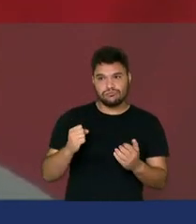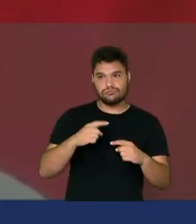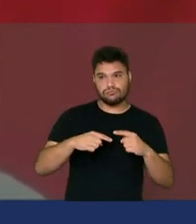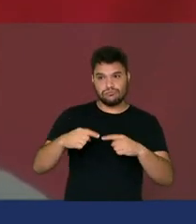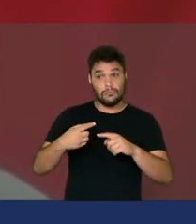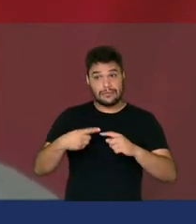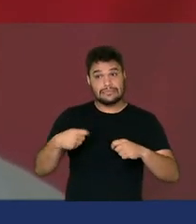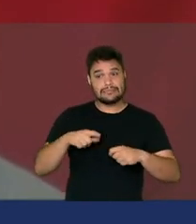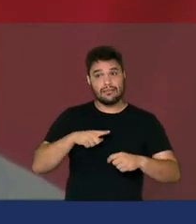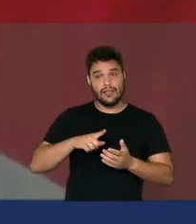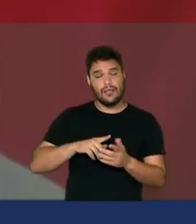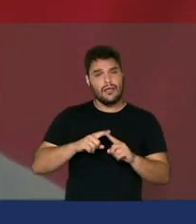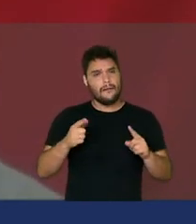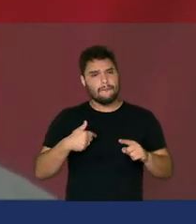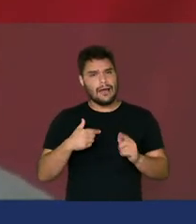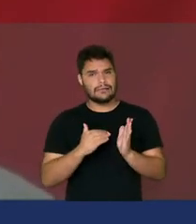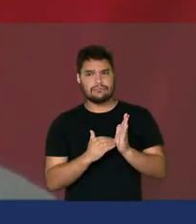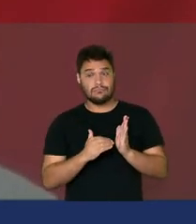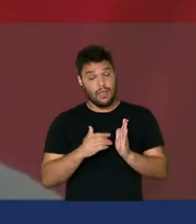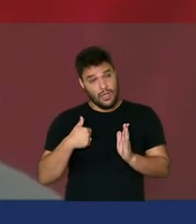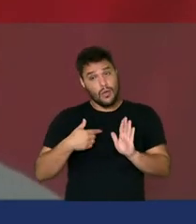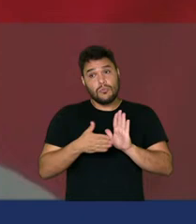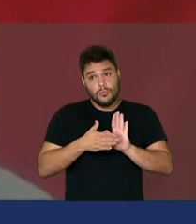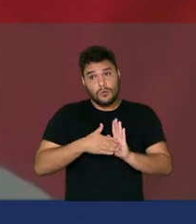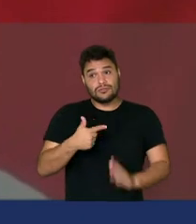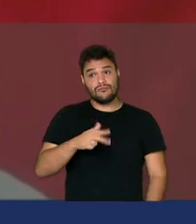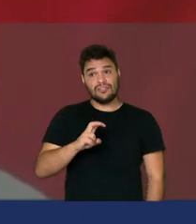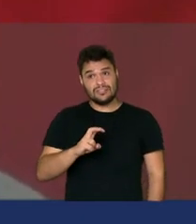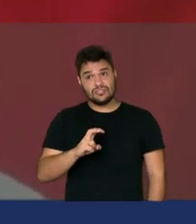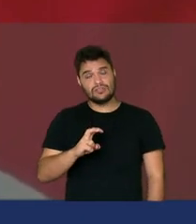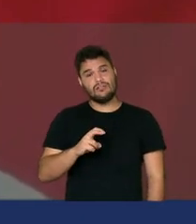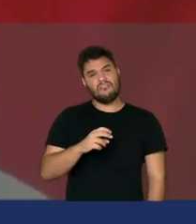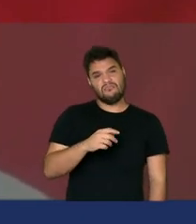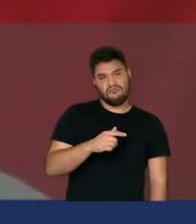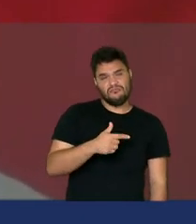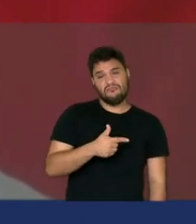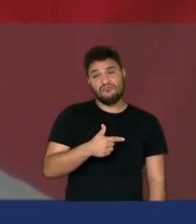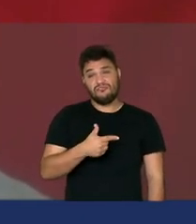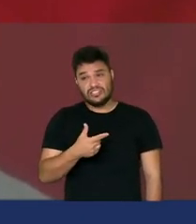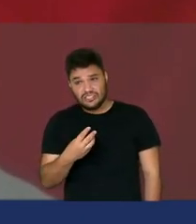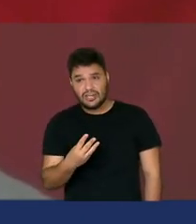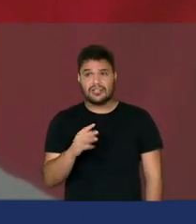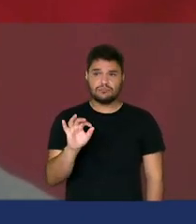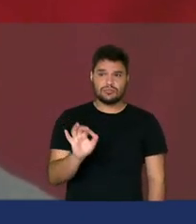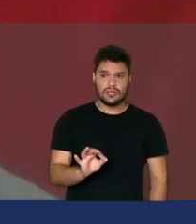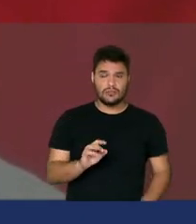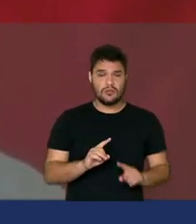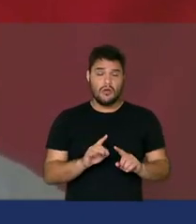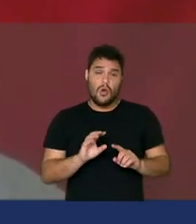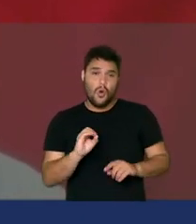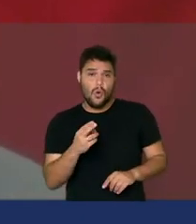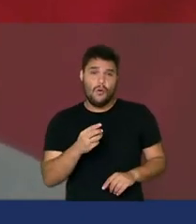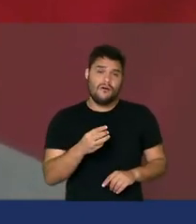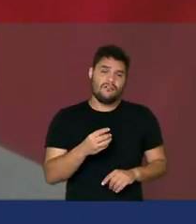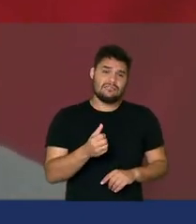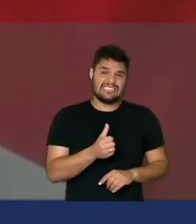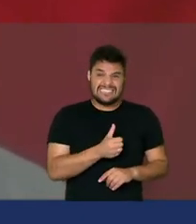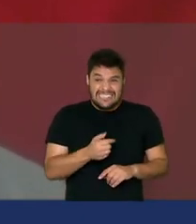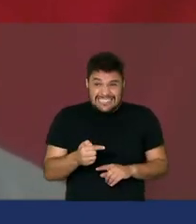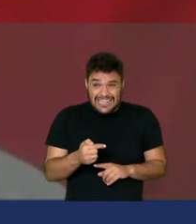É EXAGERADA QUANDO CHEGA A 30. DEVERIA TER PROPOSTO 20, 22, 23%. MAS DE QUALQUER SORTE, QUERO DIZER QUE 17 PARA